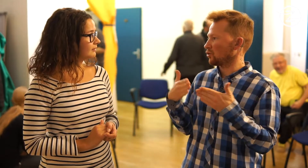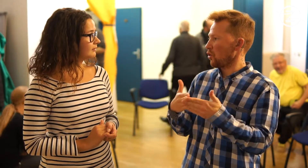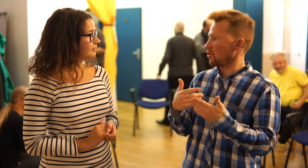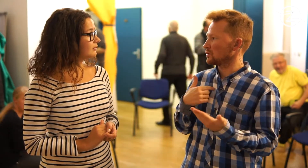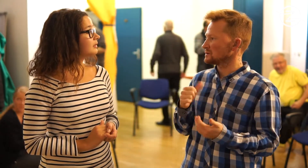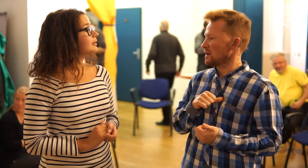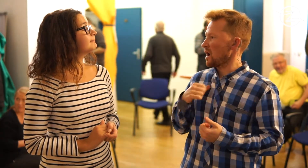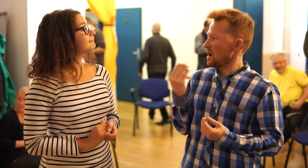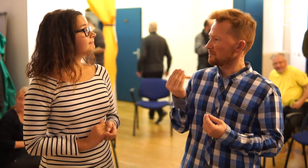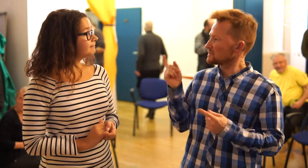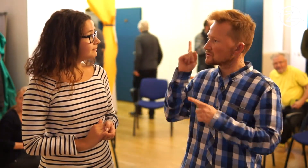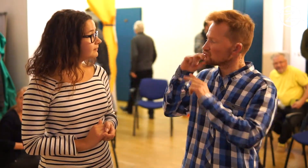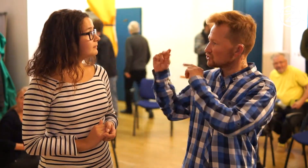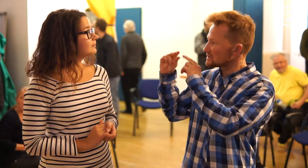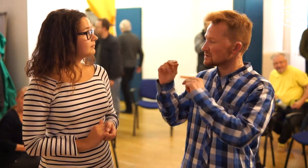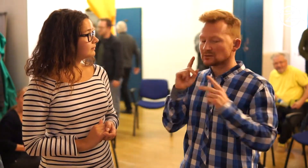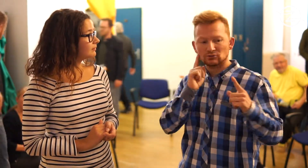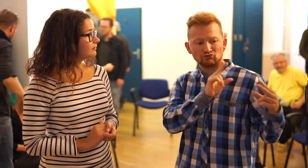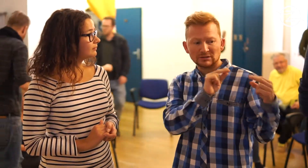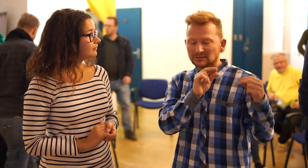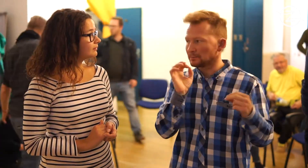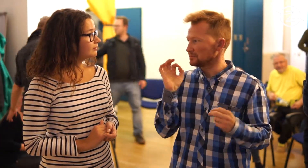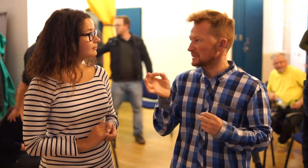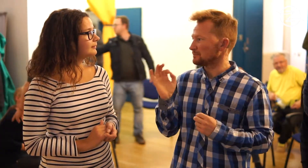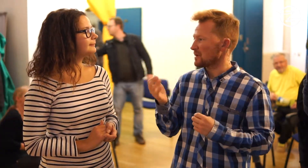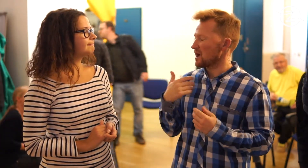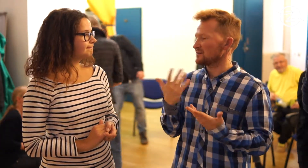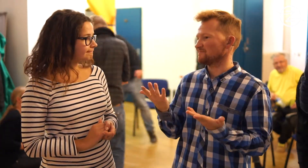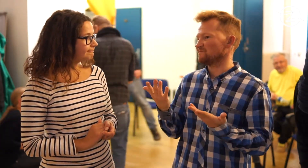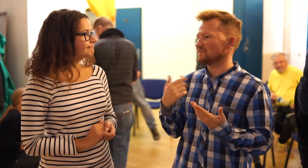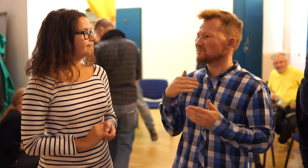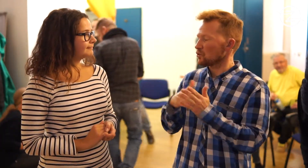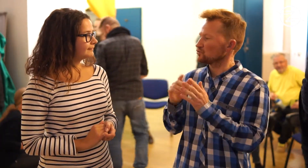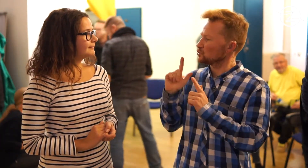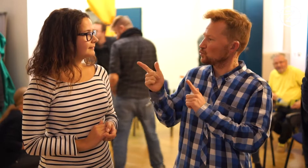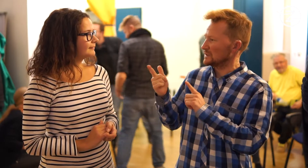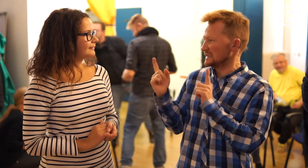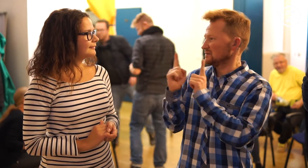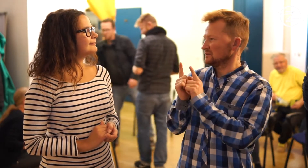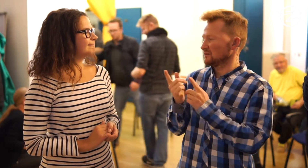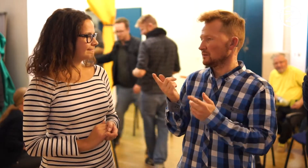Slyšící se mezi sebou baví a je jim prima. Já k sobě nikoho nemám.